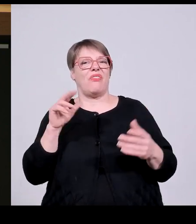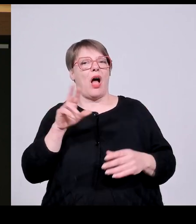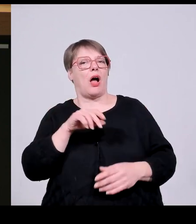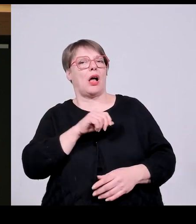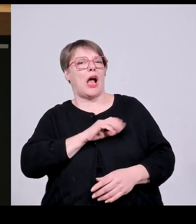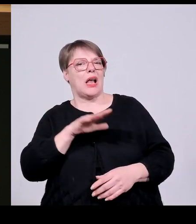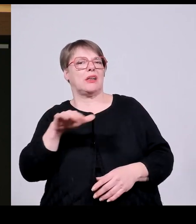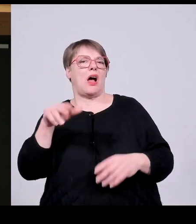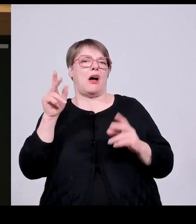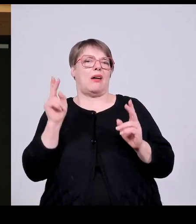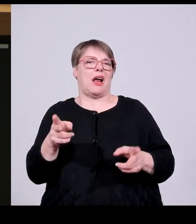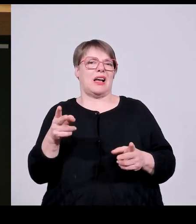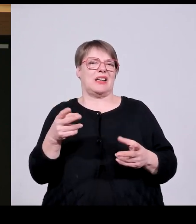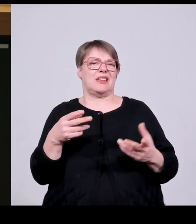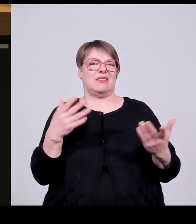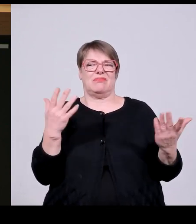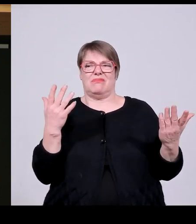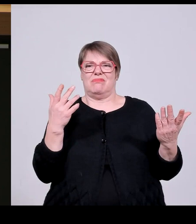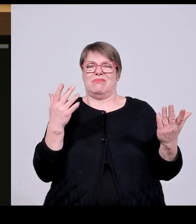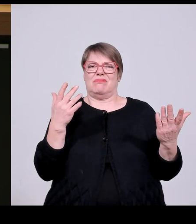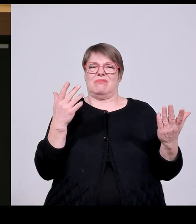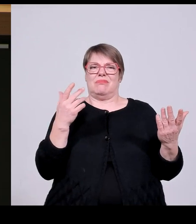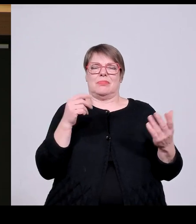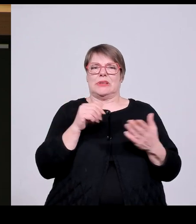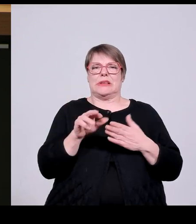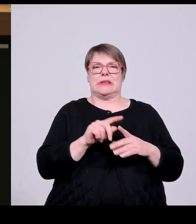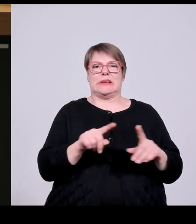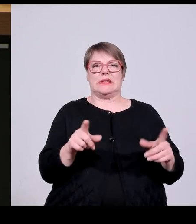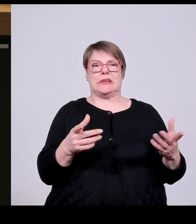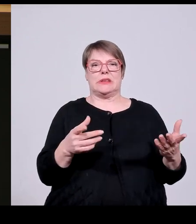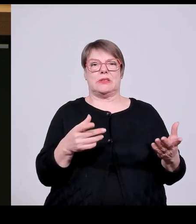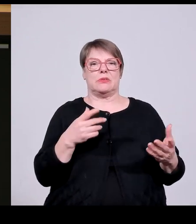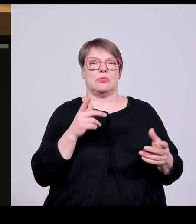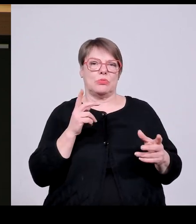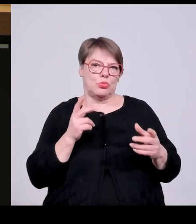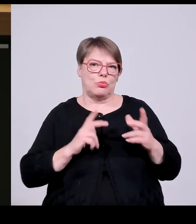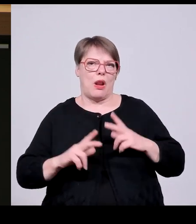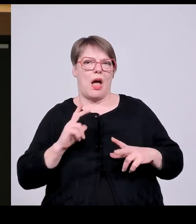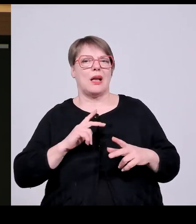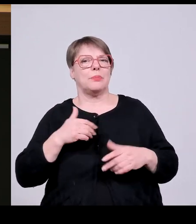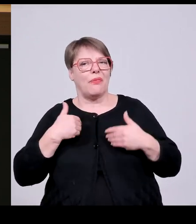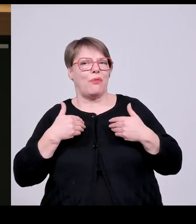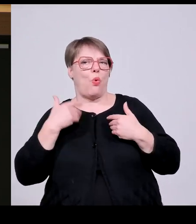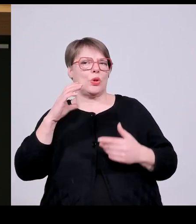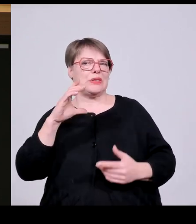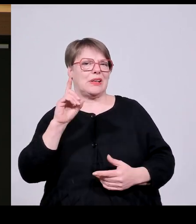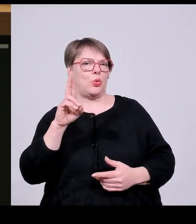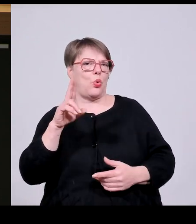Dazu gehört auch ein verbessertes Mietrecht. Und das haben sie leider auf der Bundesebene in den letzten Jahren, den letzten 16 Jahren,